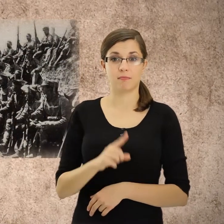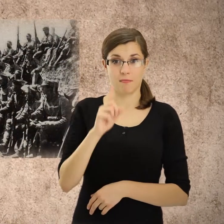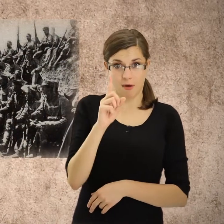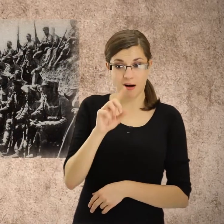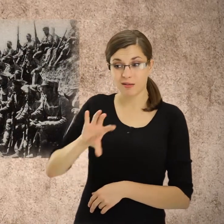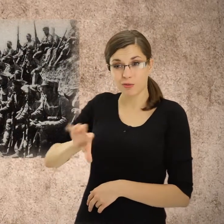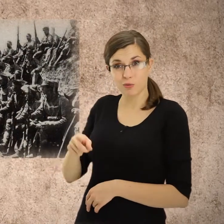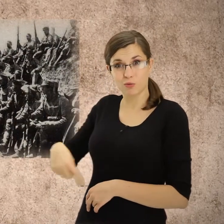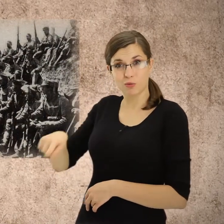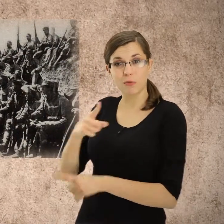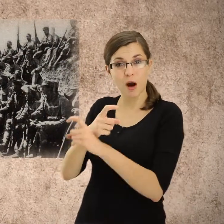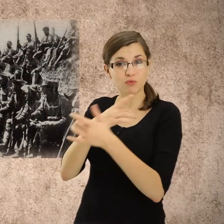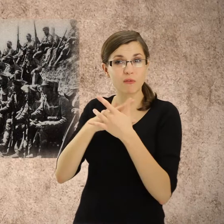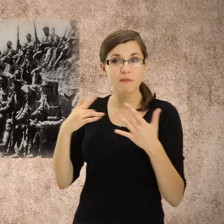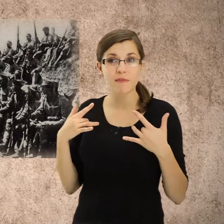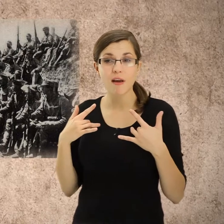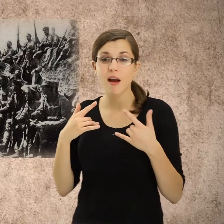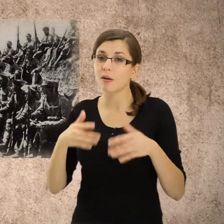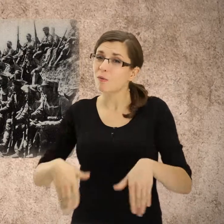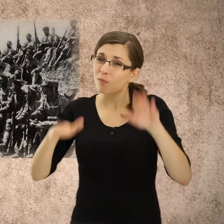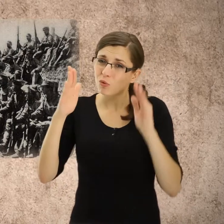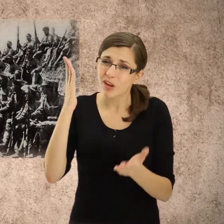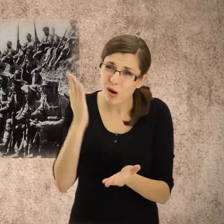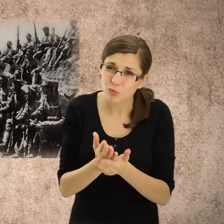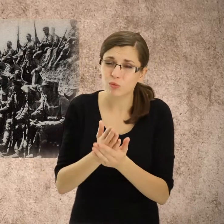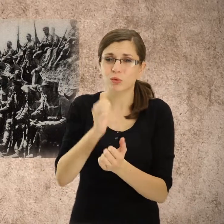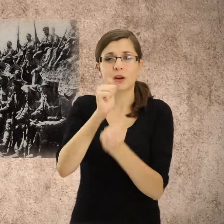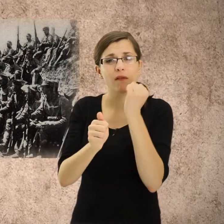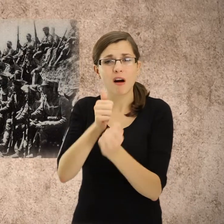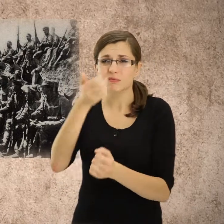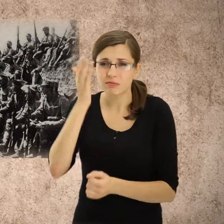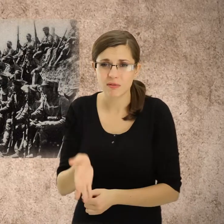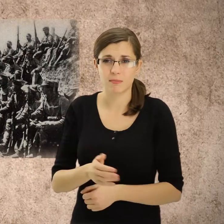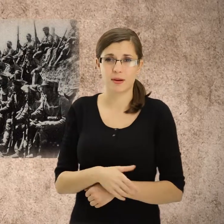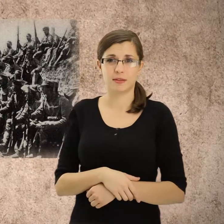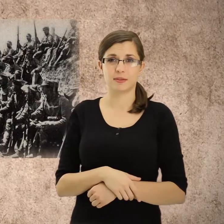ale całe oddziały austrowęgierskie poddawały się bez walki.